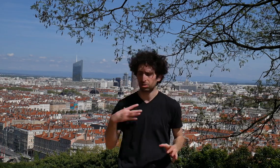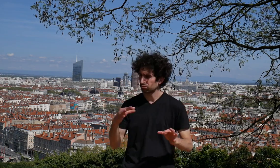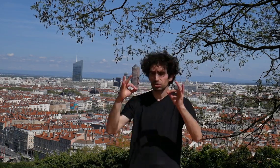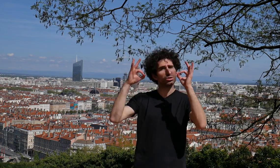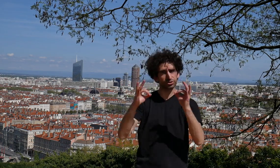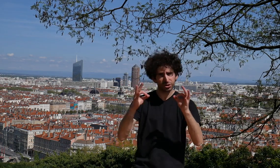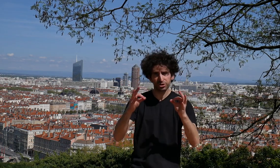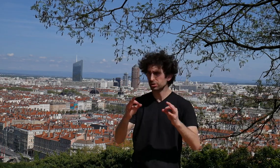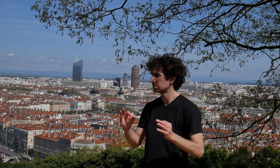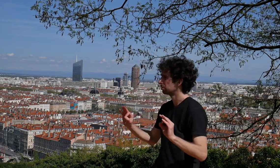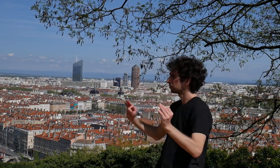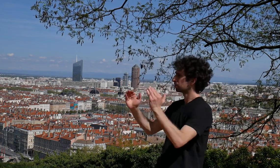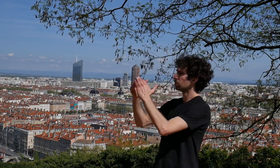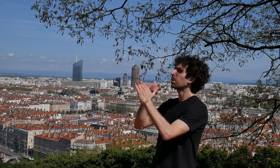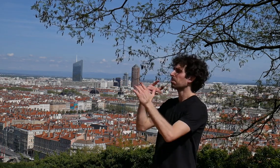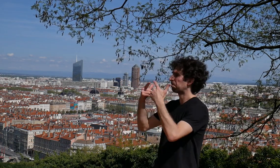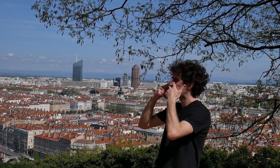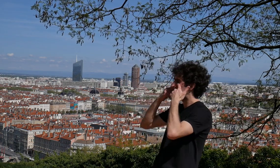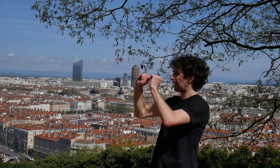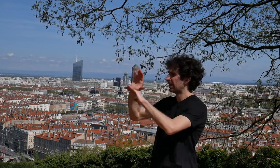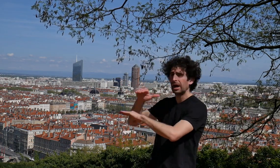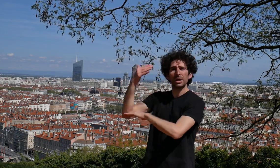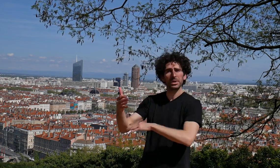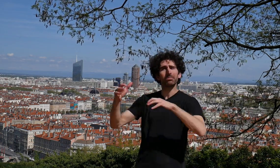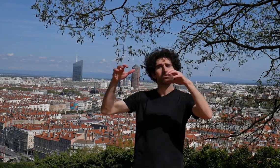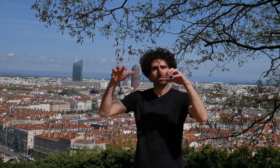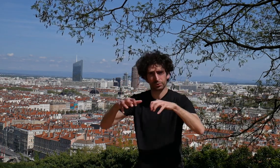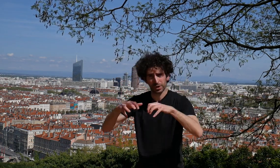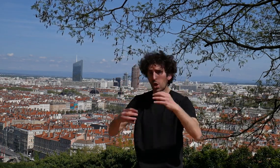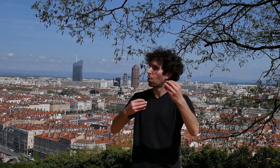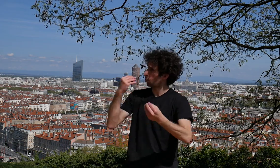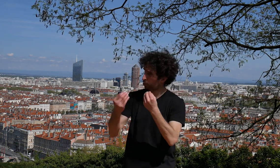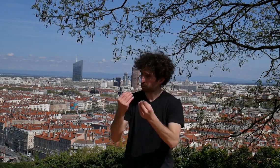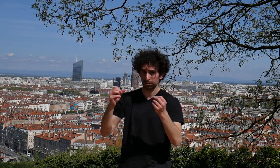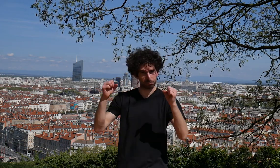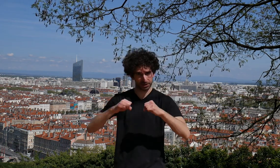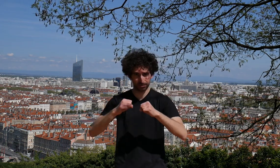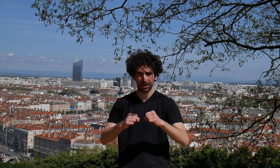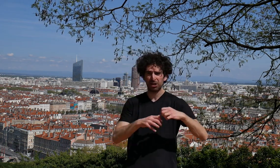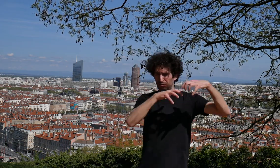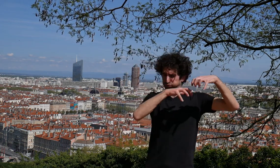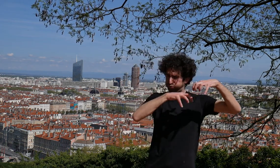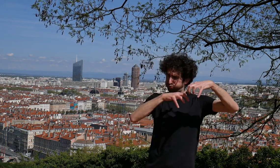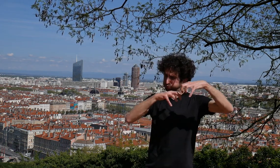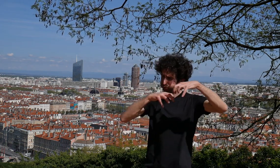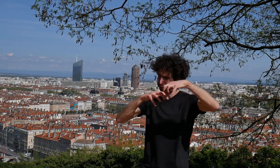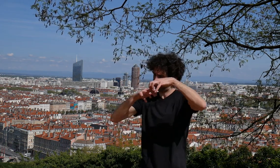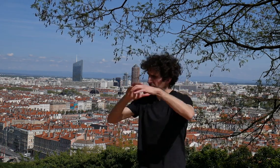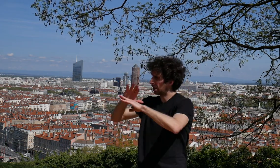c'est juste. On voit le Mont-Blanc et il pleut après. Ou bien, il pleut d'abord